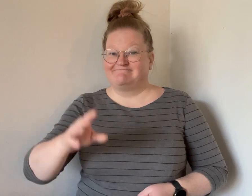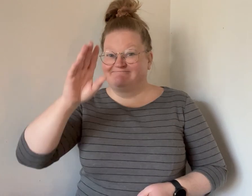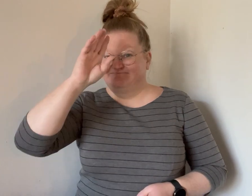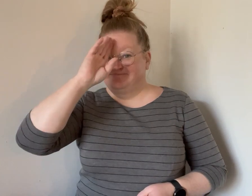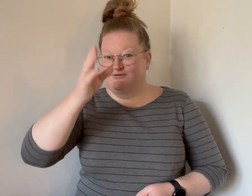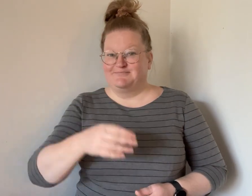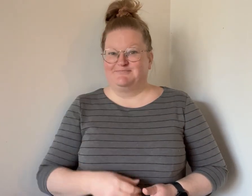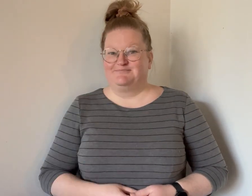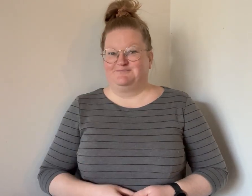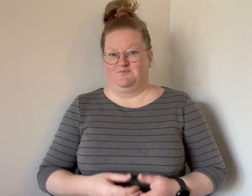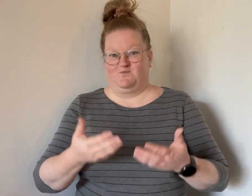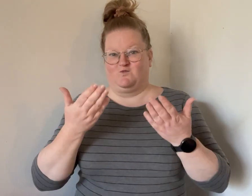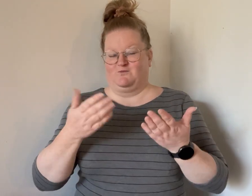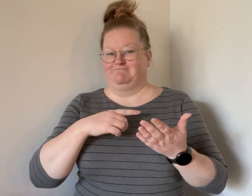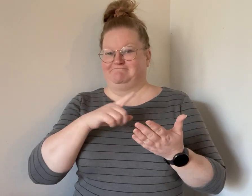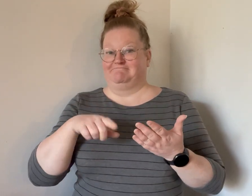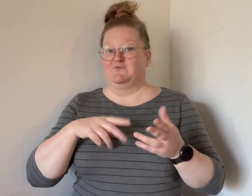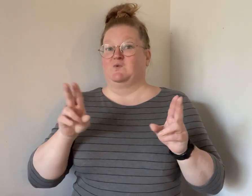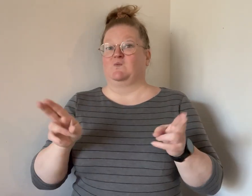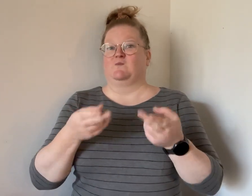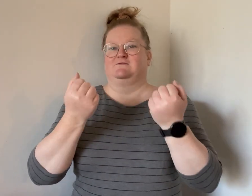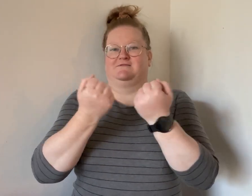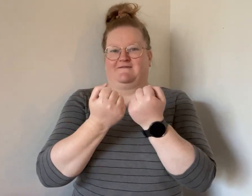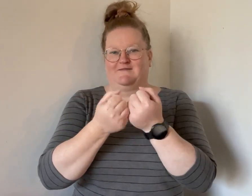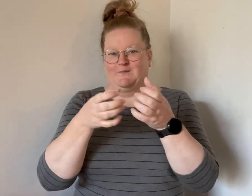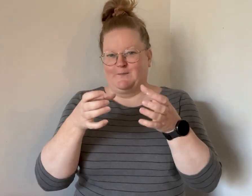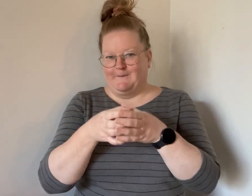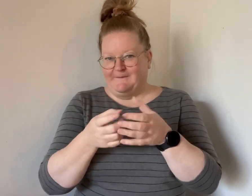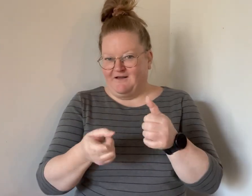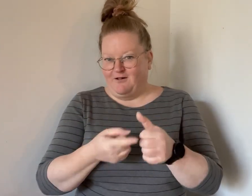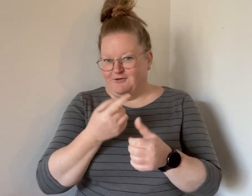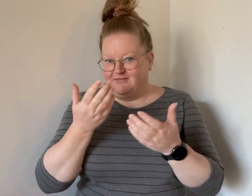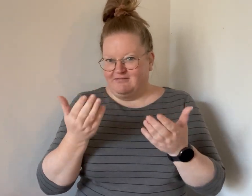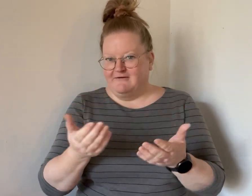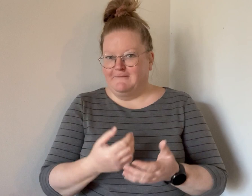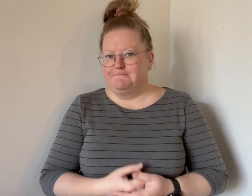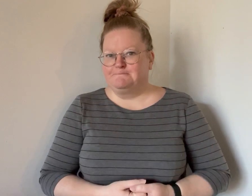Moi! Meillä käynnistyy uusi kaveriryhmä.